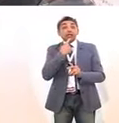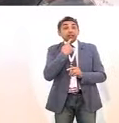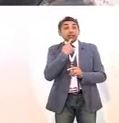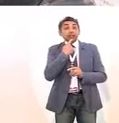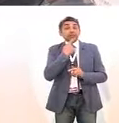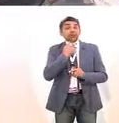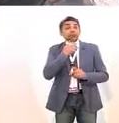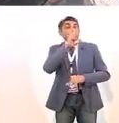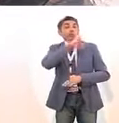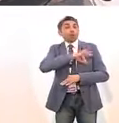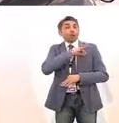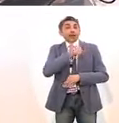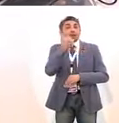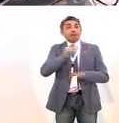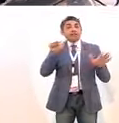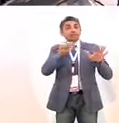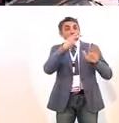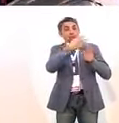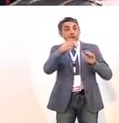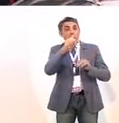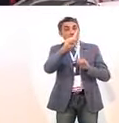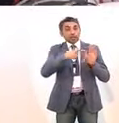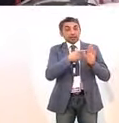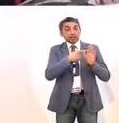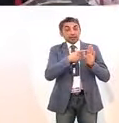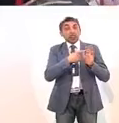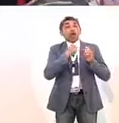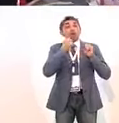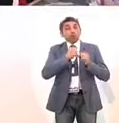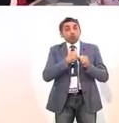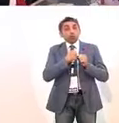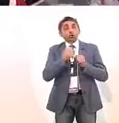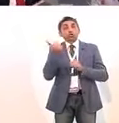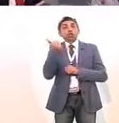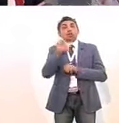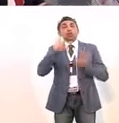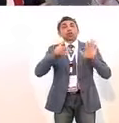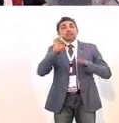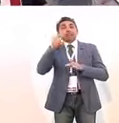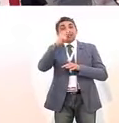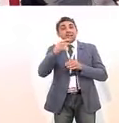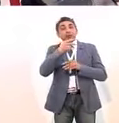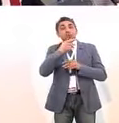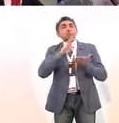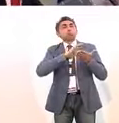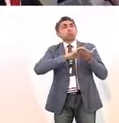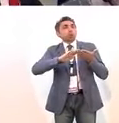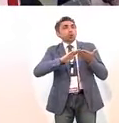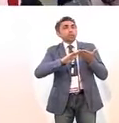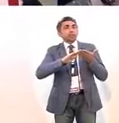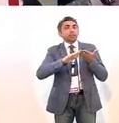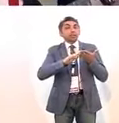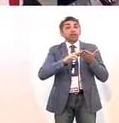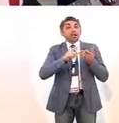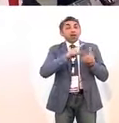1600 Euro e ha due figli che può avere 160 euro al mese puliti, netti, fintanto che non